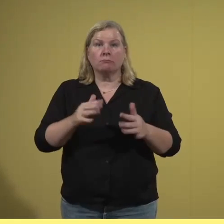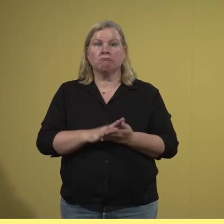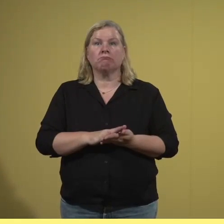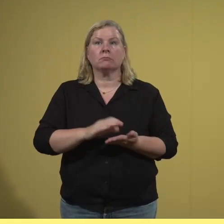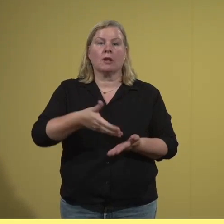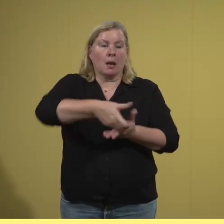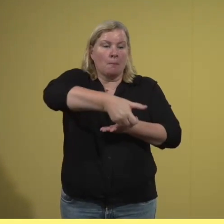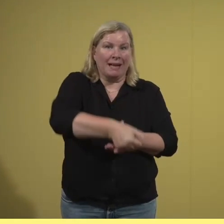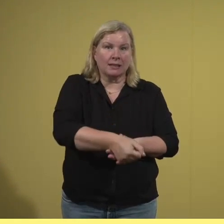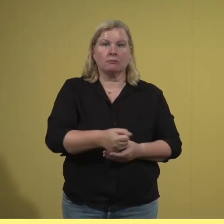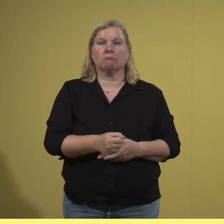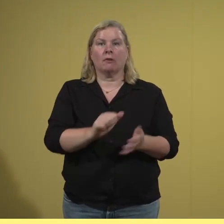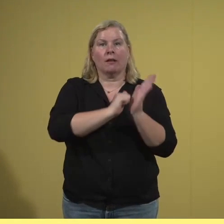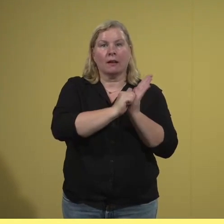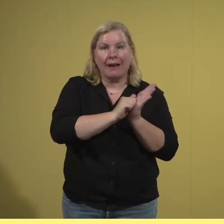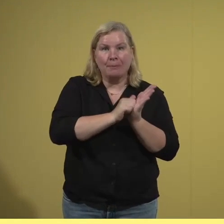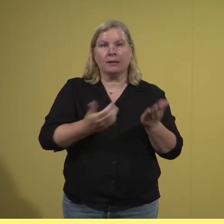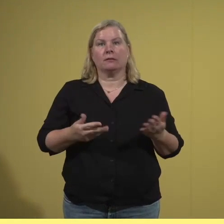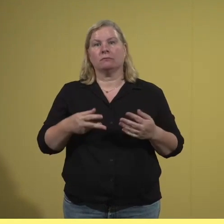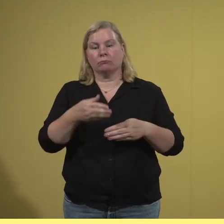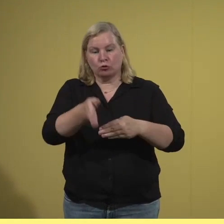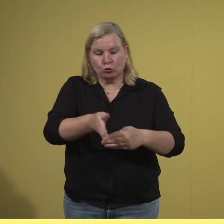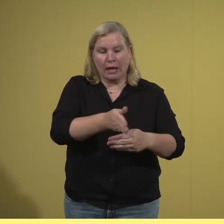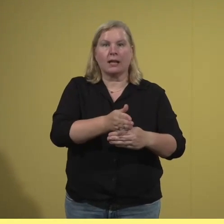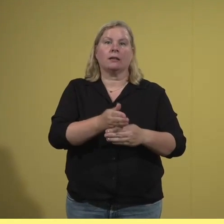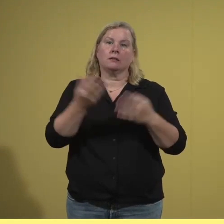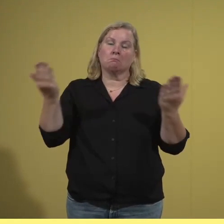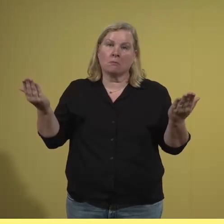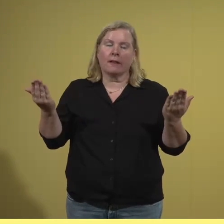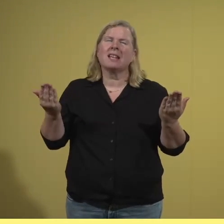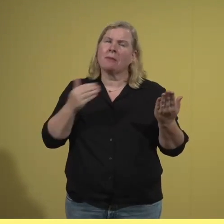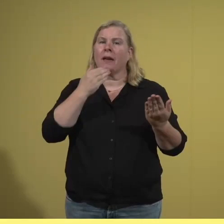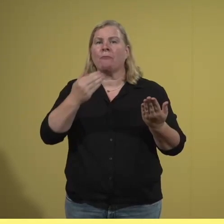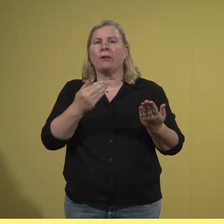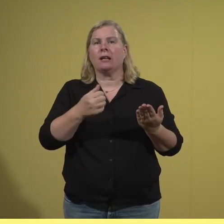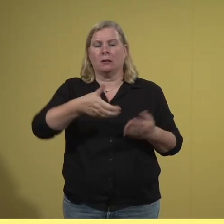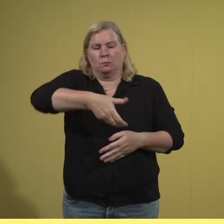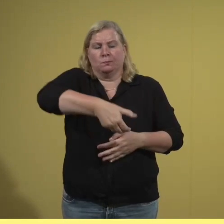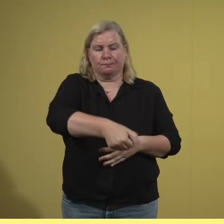muss man den pressen, reiben, schneiden? Wie auch immer. Ich würde ein bisschen anpressen.